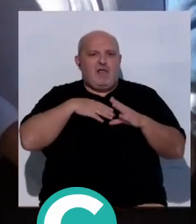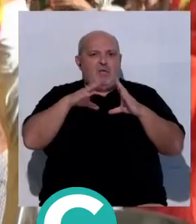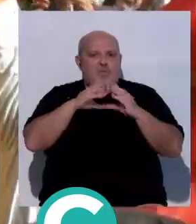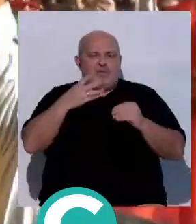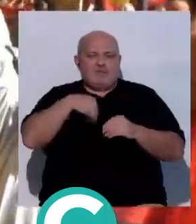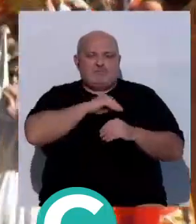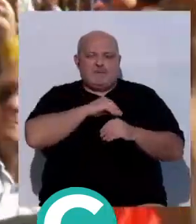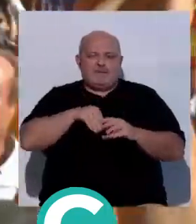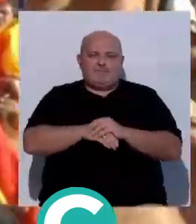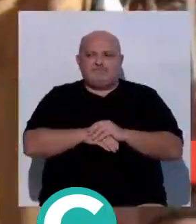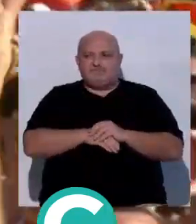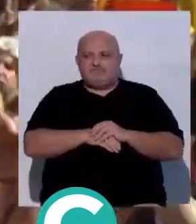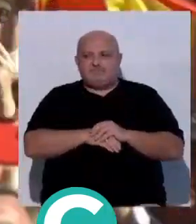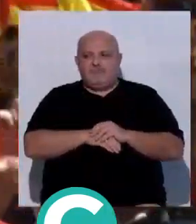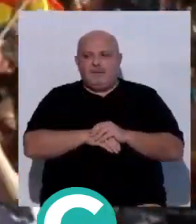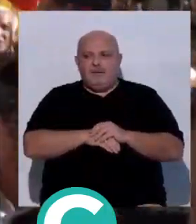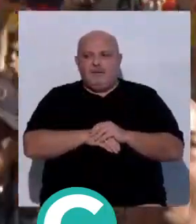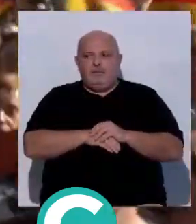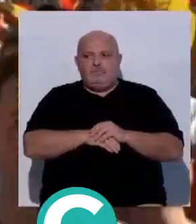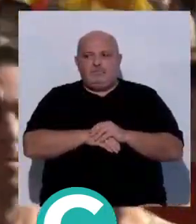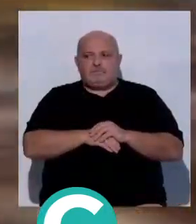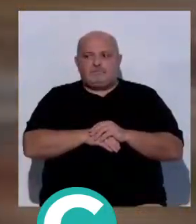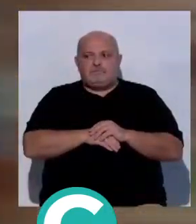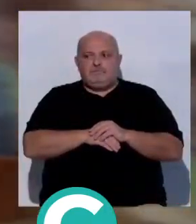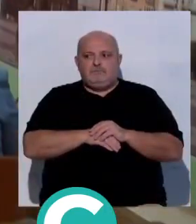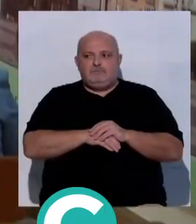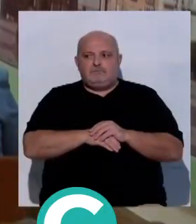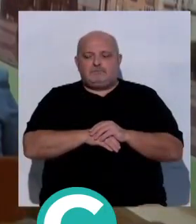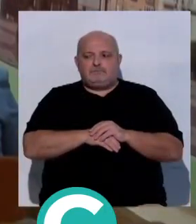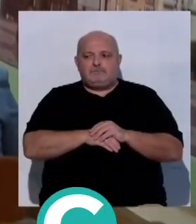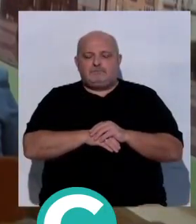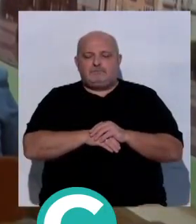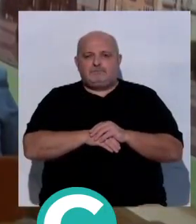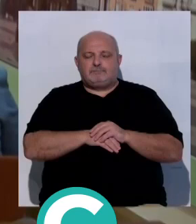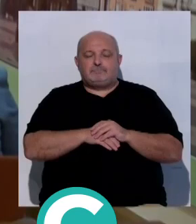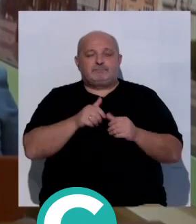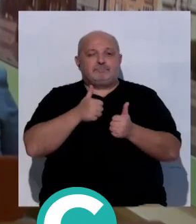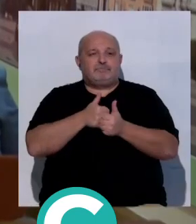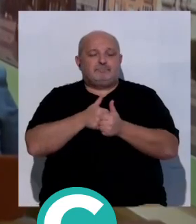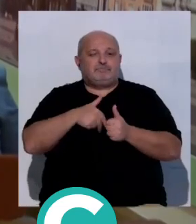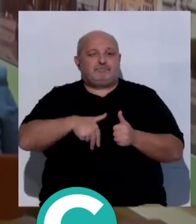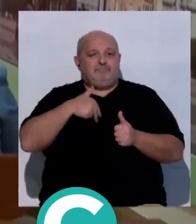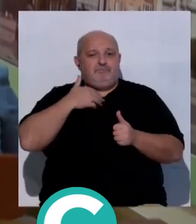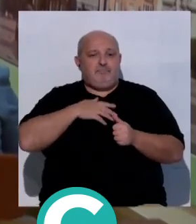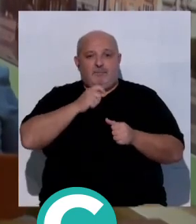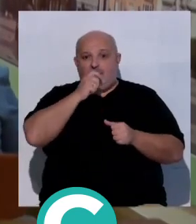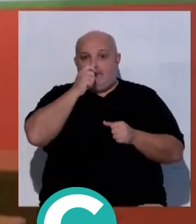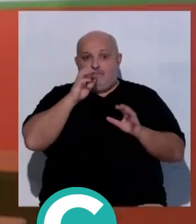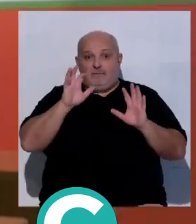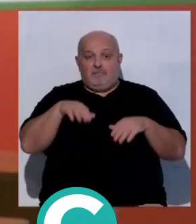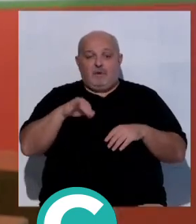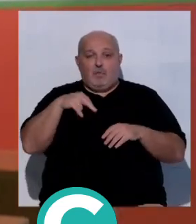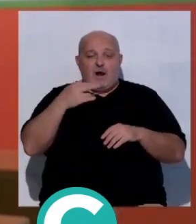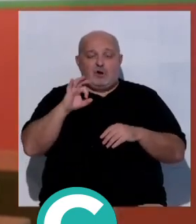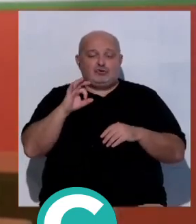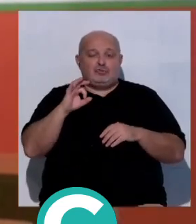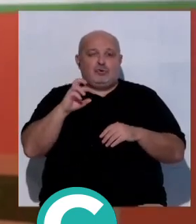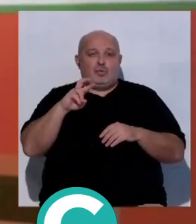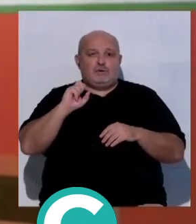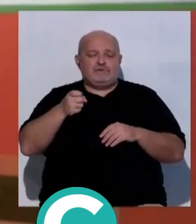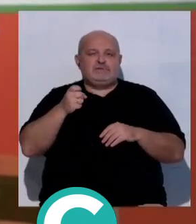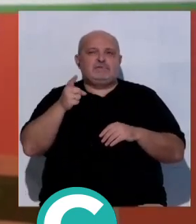España de laad pública el secretario general del soe de Cádiz Juan Carlos Ruiz boix ha mostrado su